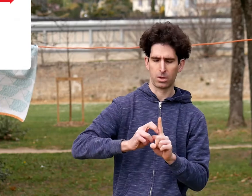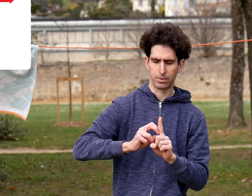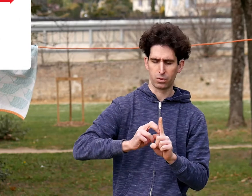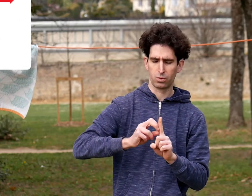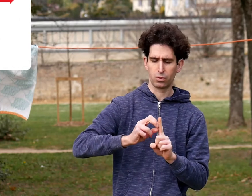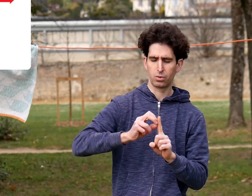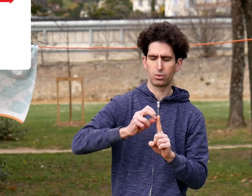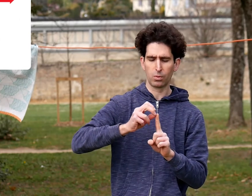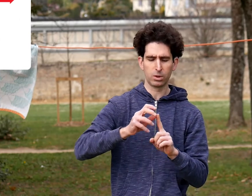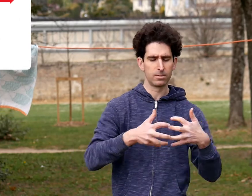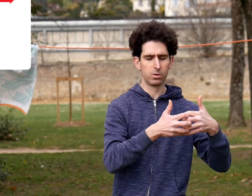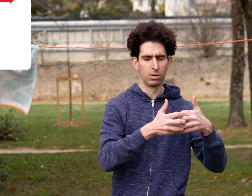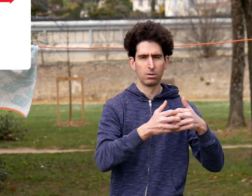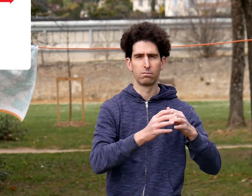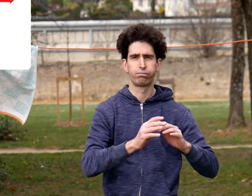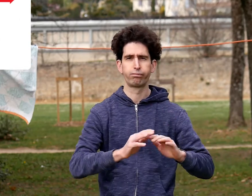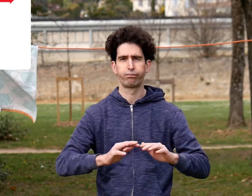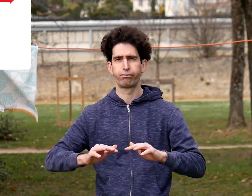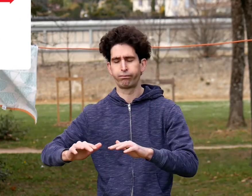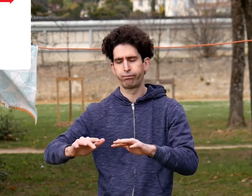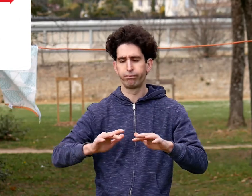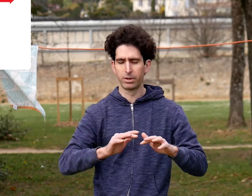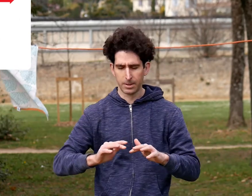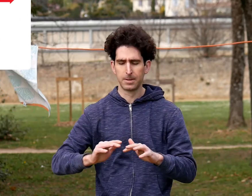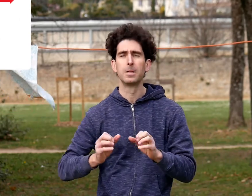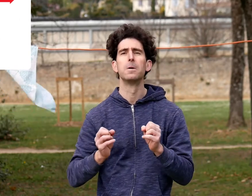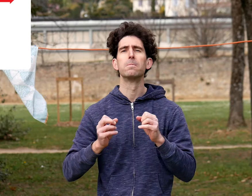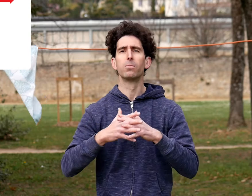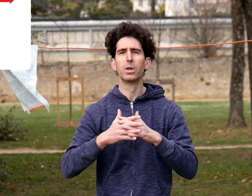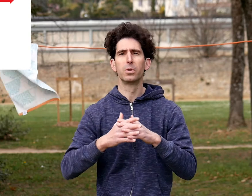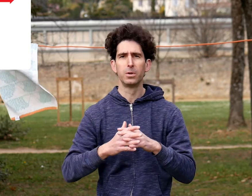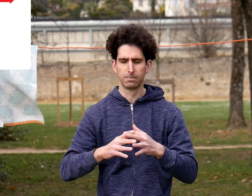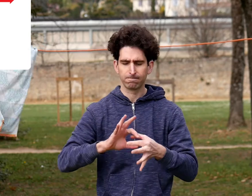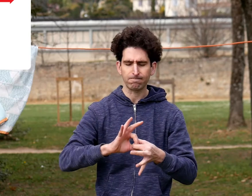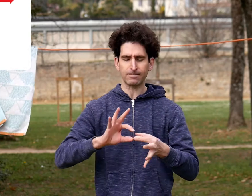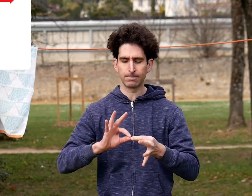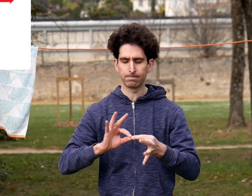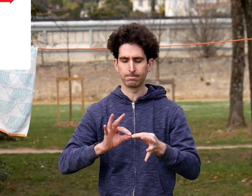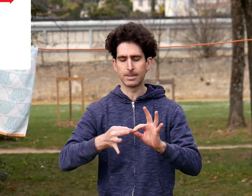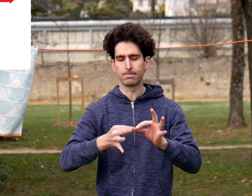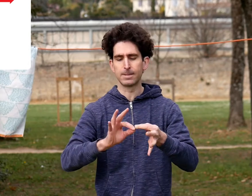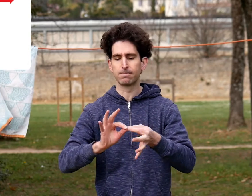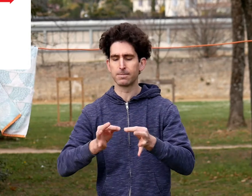La température augmente. L'eau solide devient liquide. Les liaisons entre les molécules se relachent